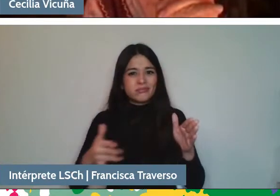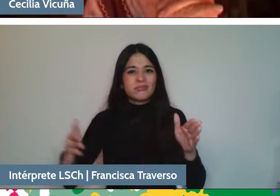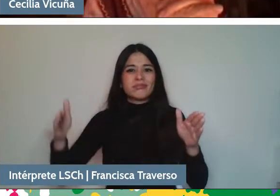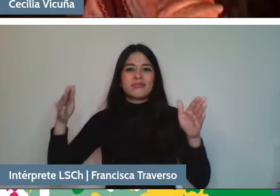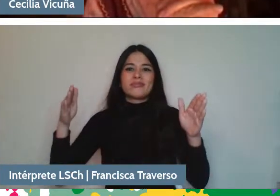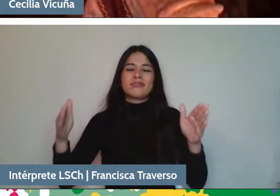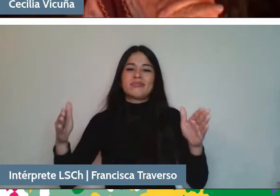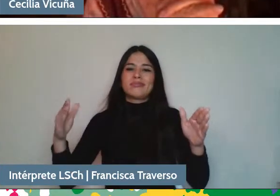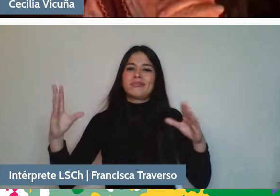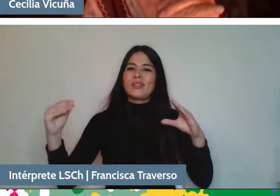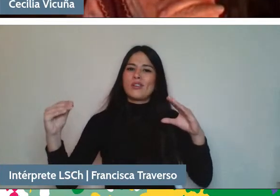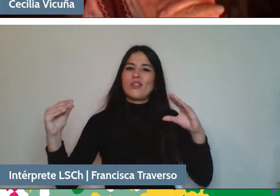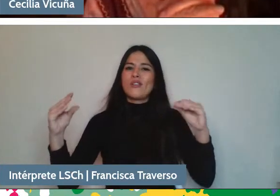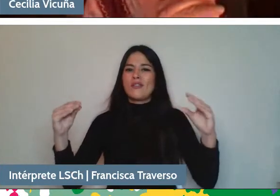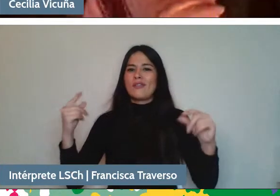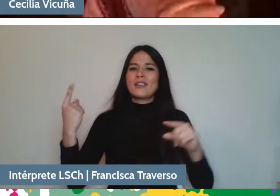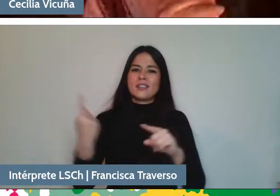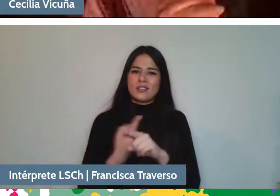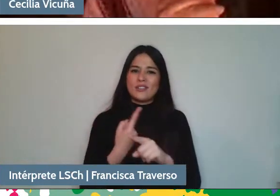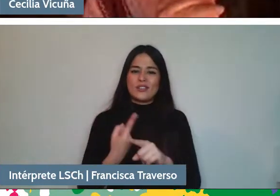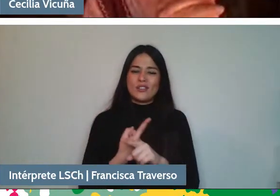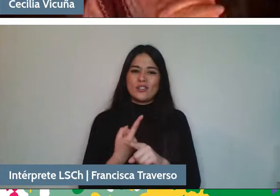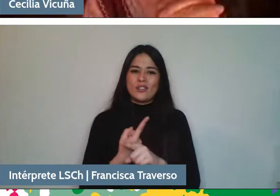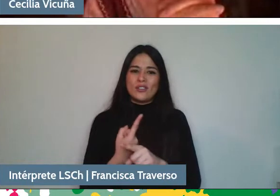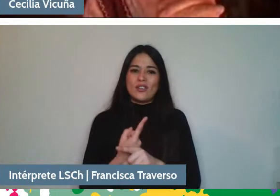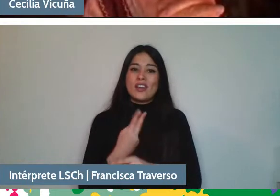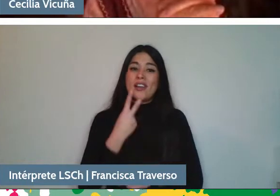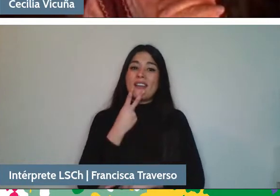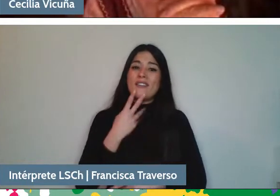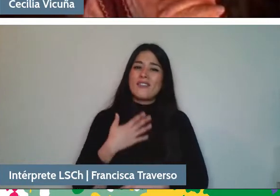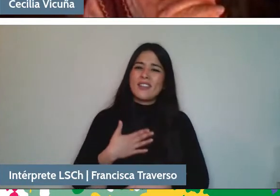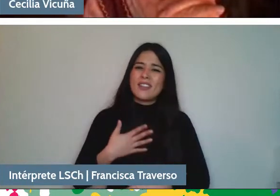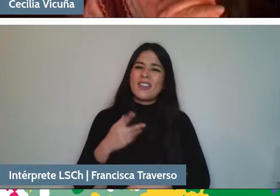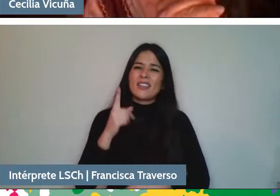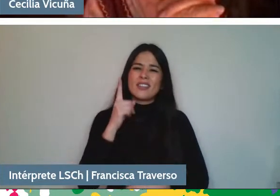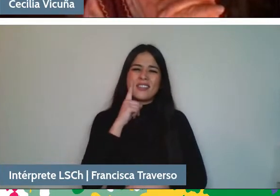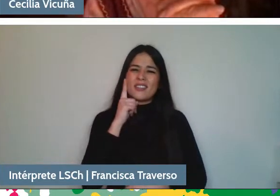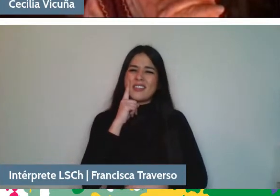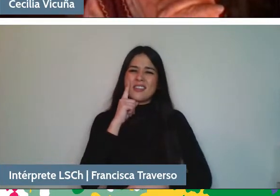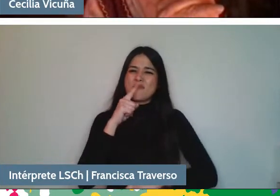la vida misma tiene dimensiones muy espesas